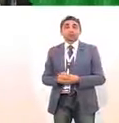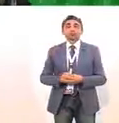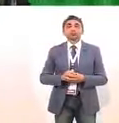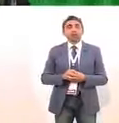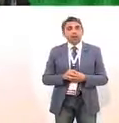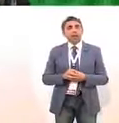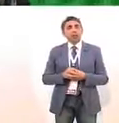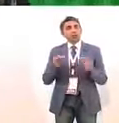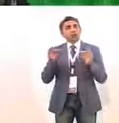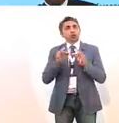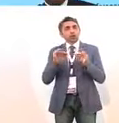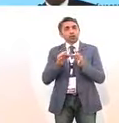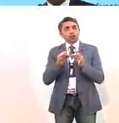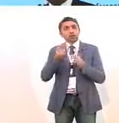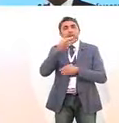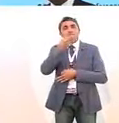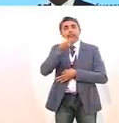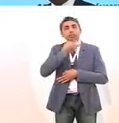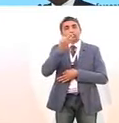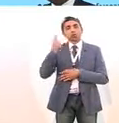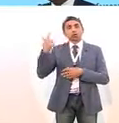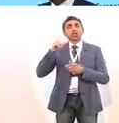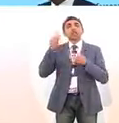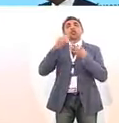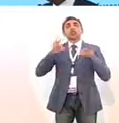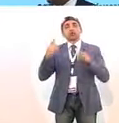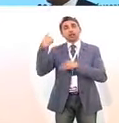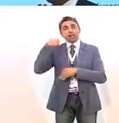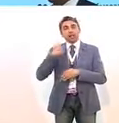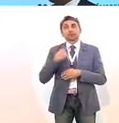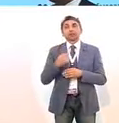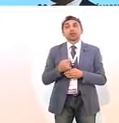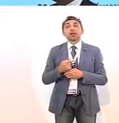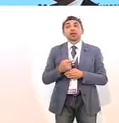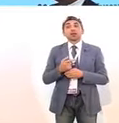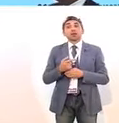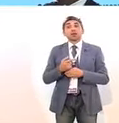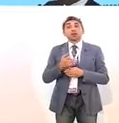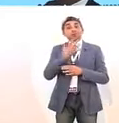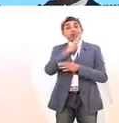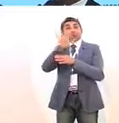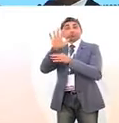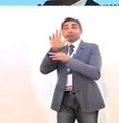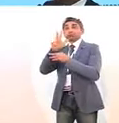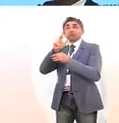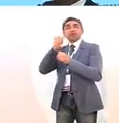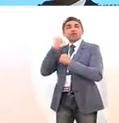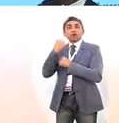discorso di Gentiloni ieri là dove esprime con forza il messaggio che il PD dev’essere